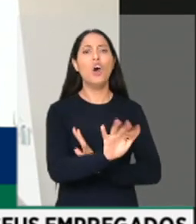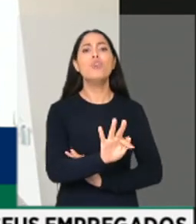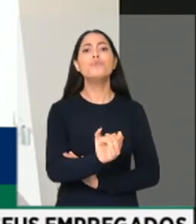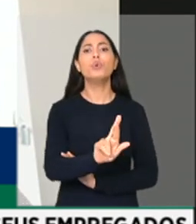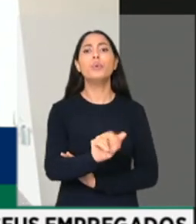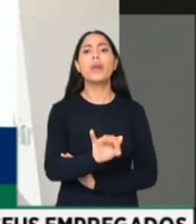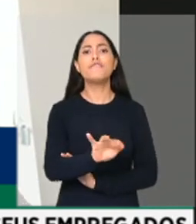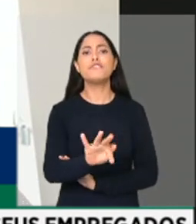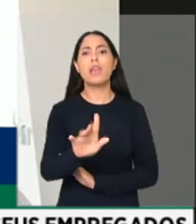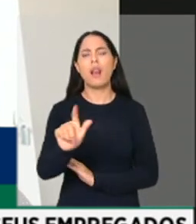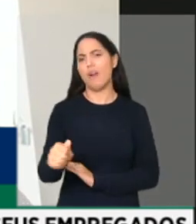FURA-FILA. E TAMBÉM PARA REGISTRAR, SENHOR PRESIDENTE,